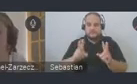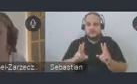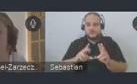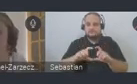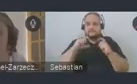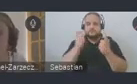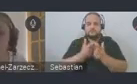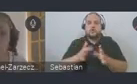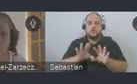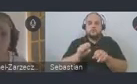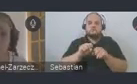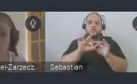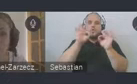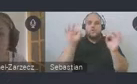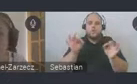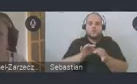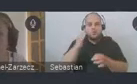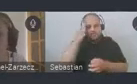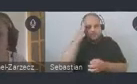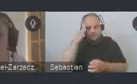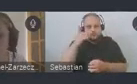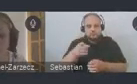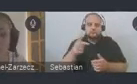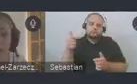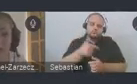one składają się na te ogólne umiejętności cyfrowe,